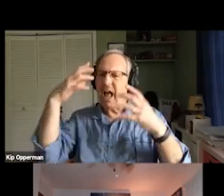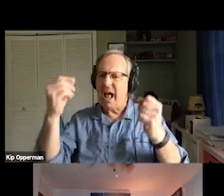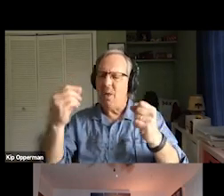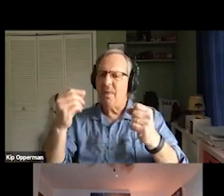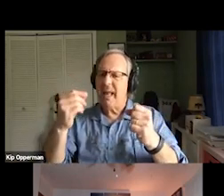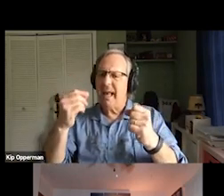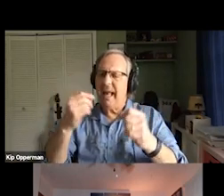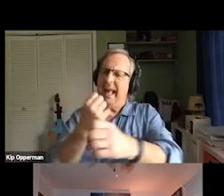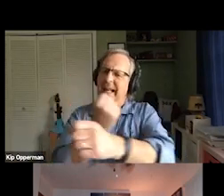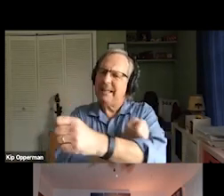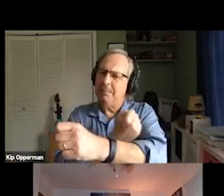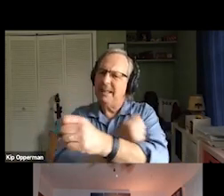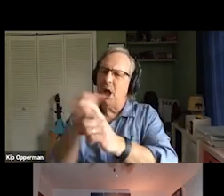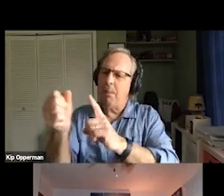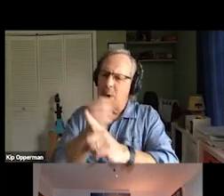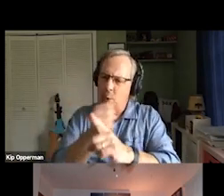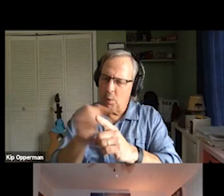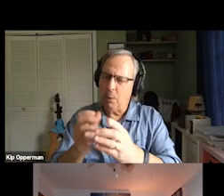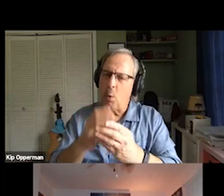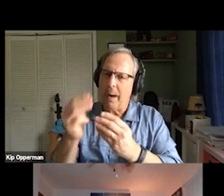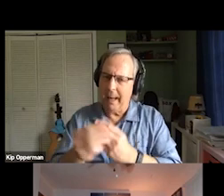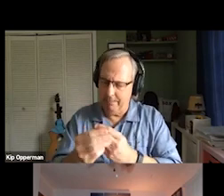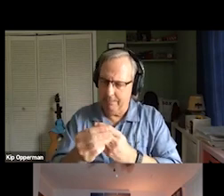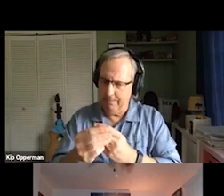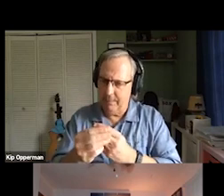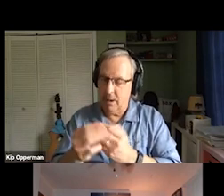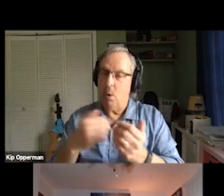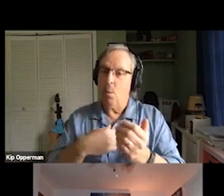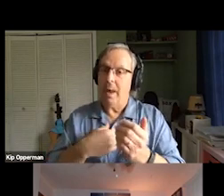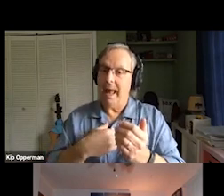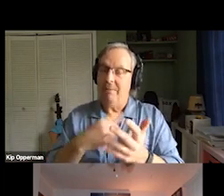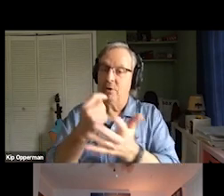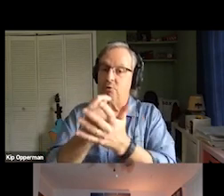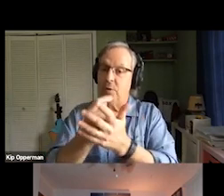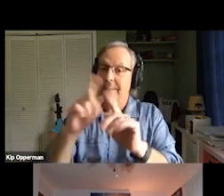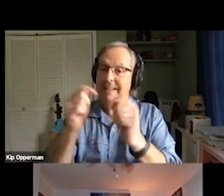y contamos con equipos comunitarios de tratamiento asertivo que pudieron mantener contacto con los clientes